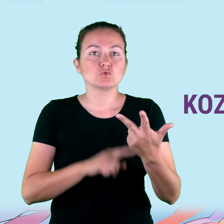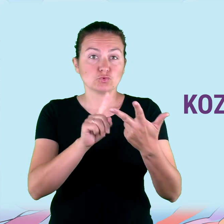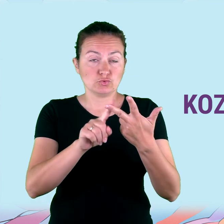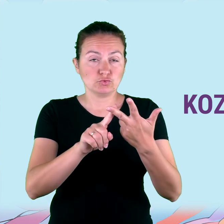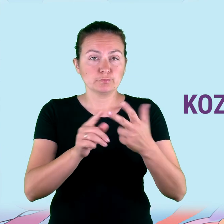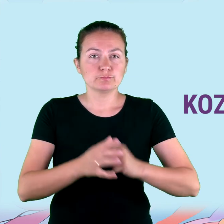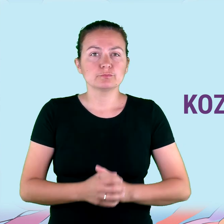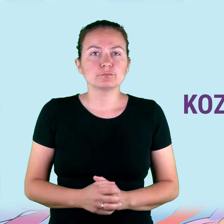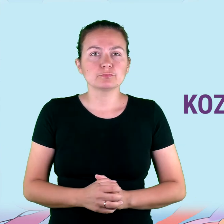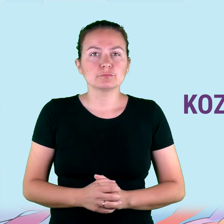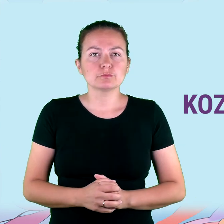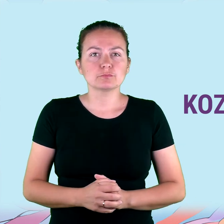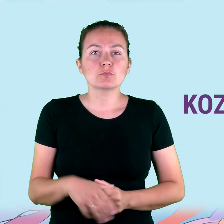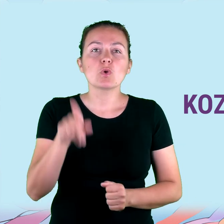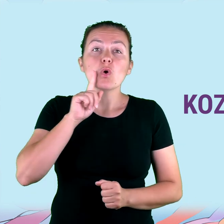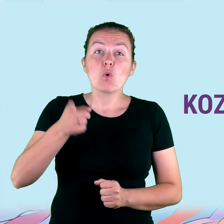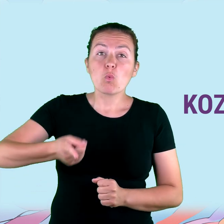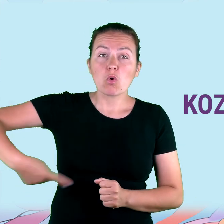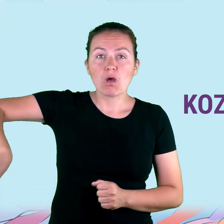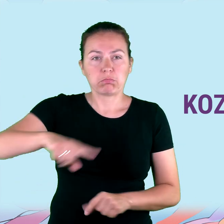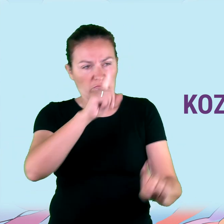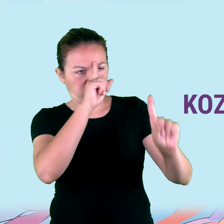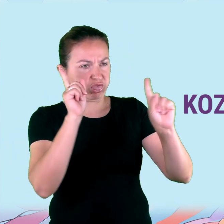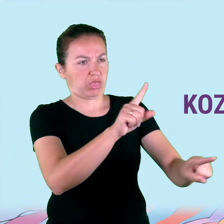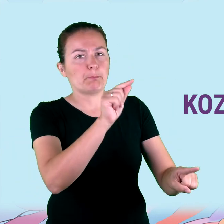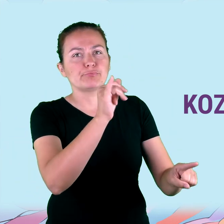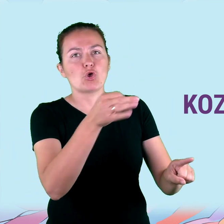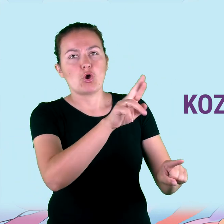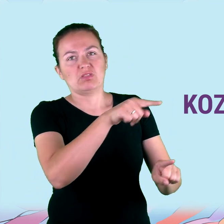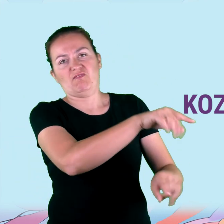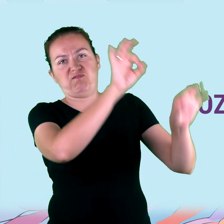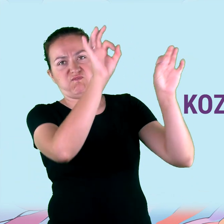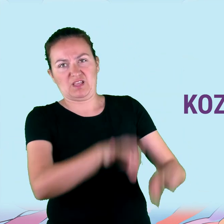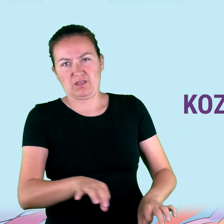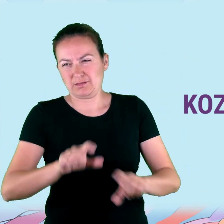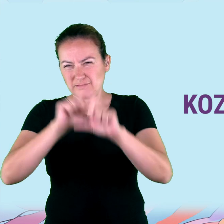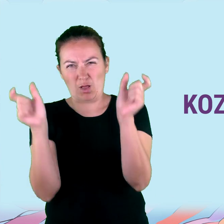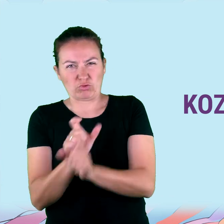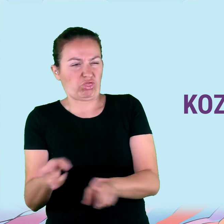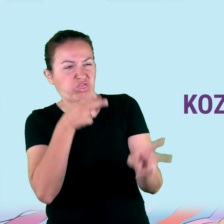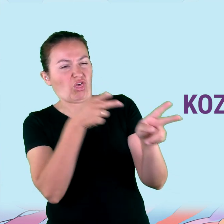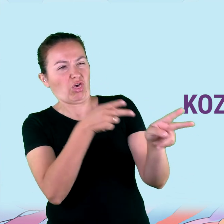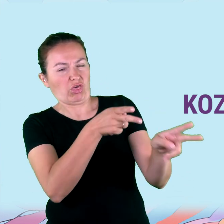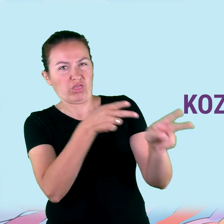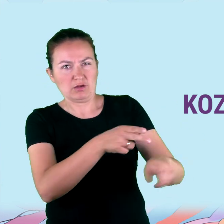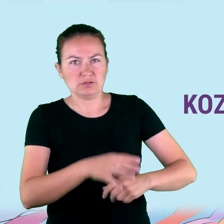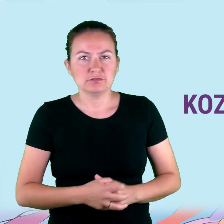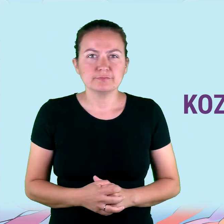3. Chłopcy zrobili z Piotrka kozła ofiarnego i cały czas się z niego śmieją.